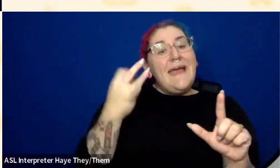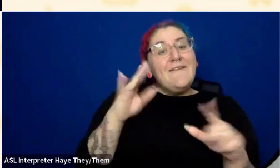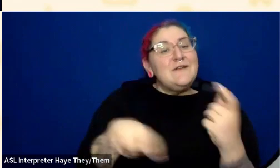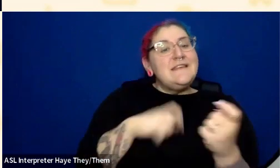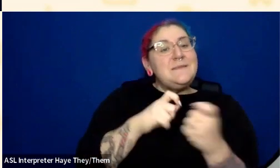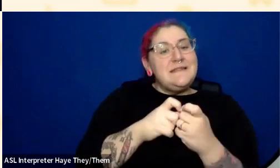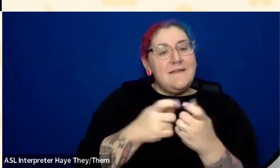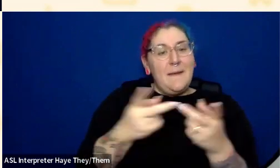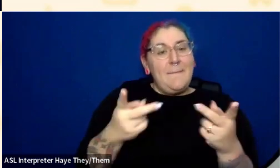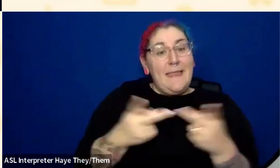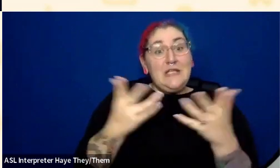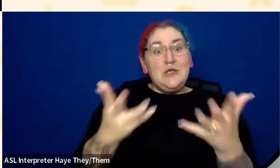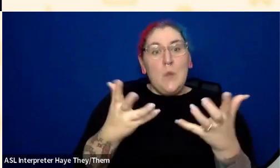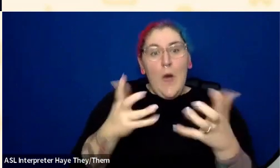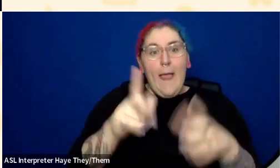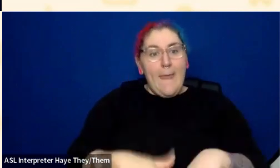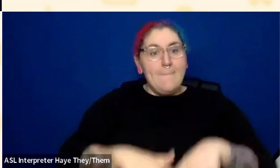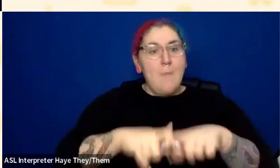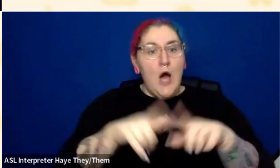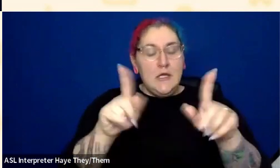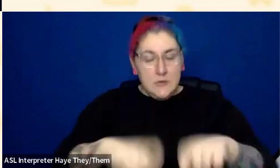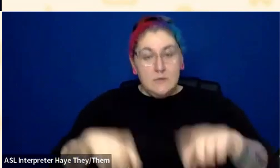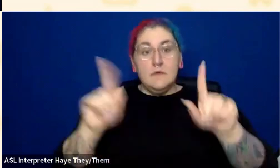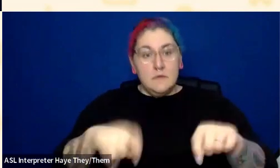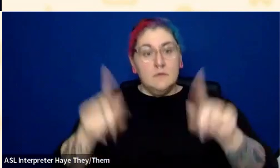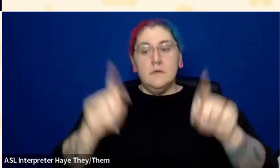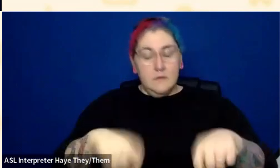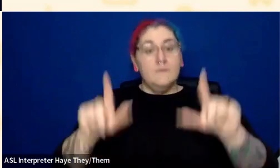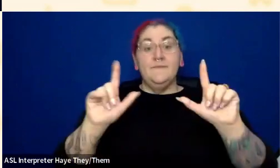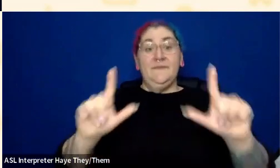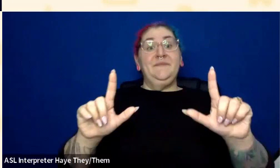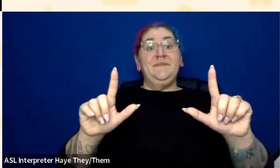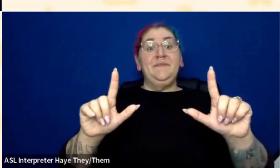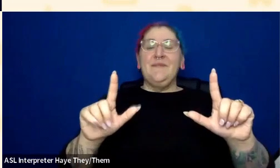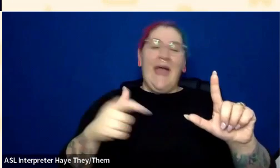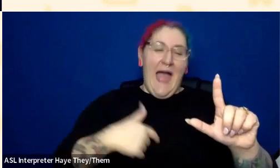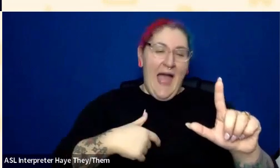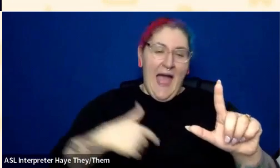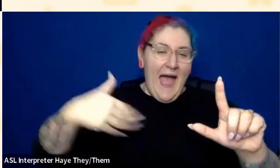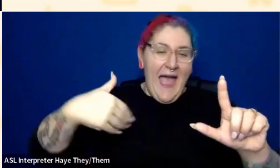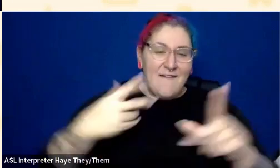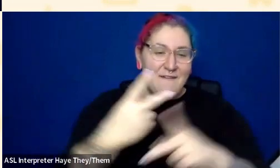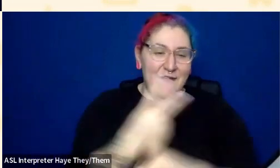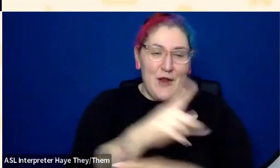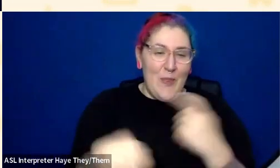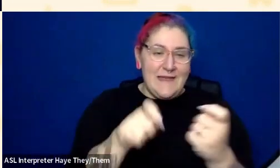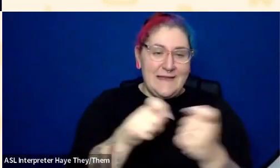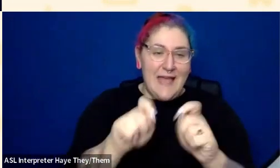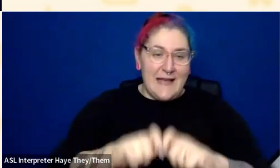No había descubierto cómo encontrar el marco exacto, pero llegué hasta el final. Y puedes ver que este en el que estoy aquí,